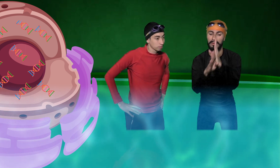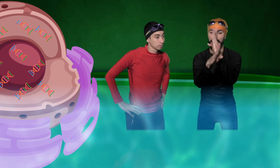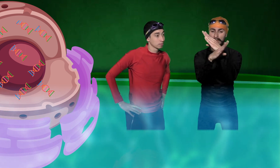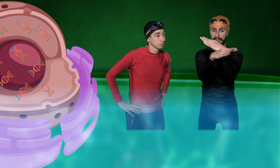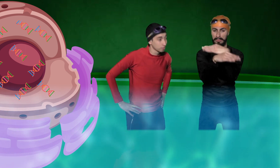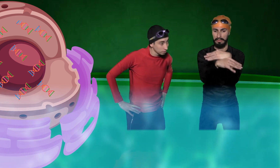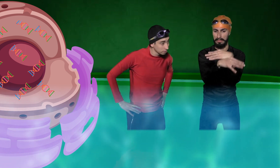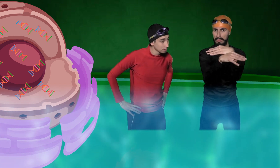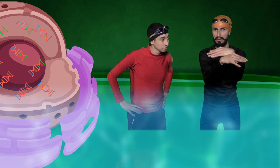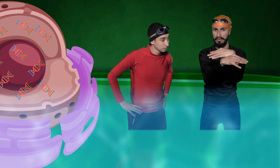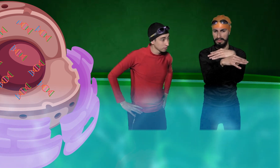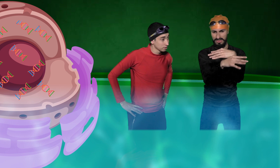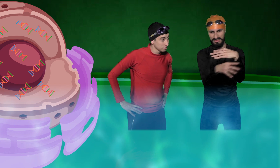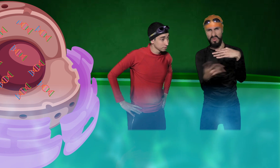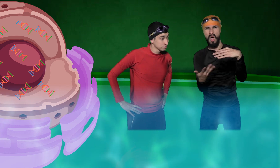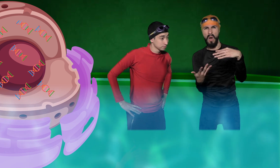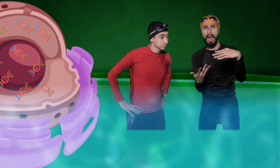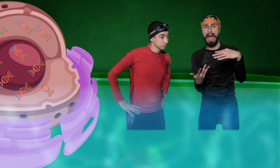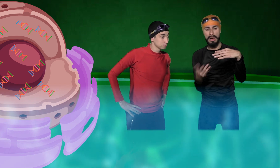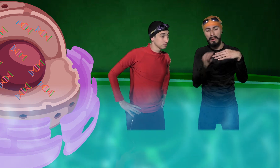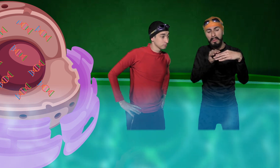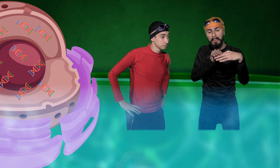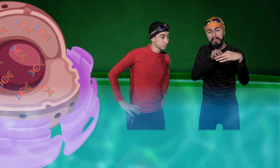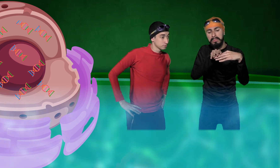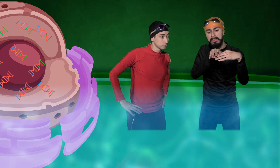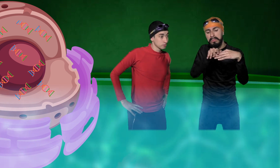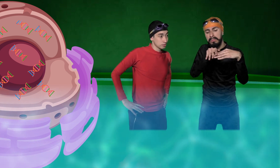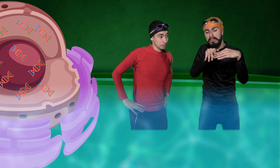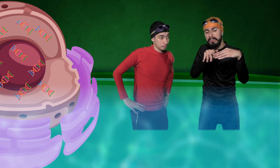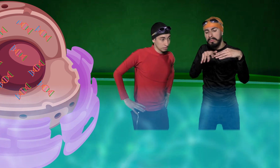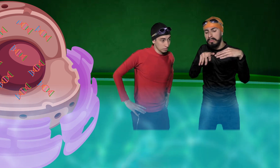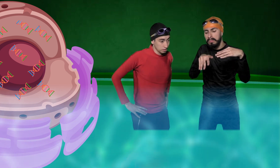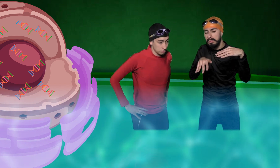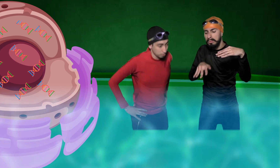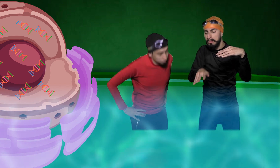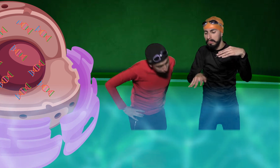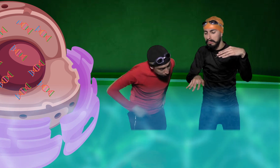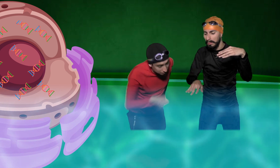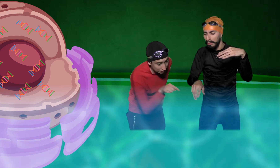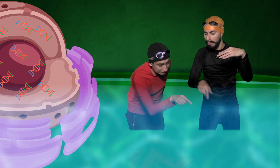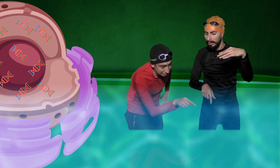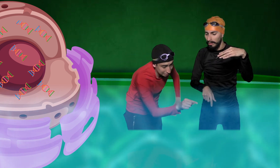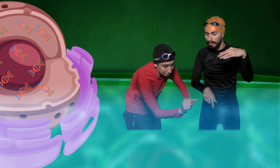un helecho, también se reproduce a través de esporas que caen al suelo.